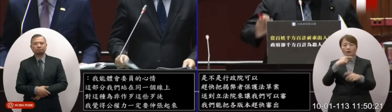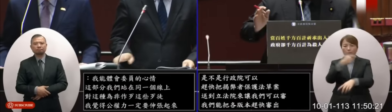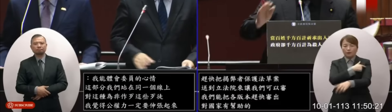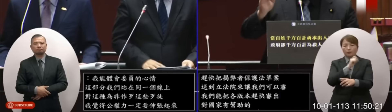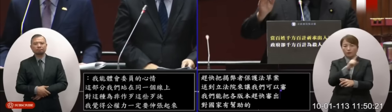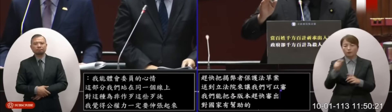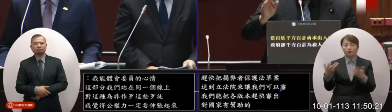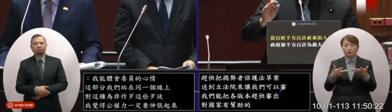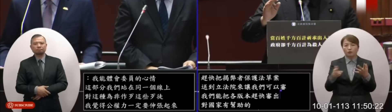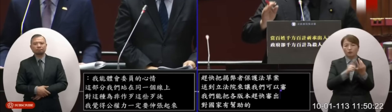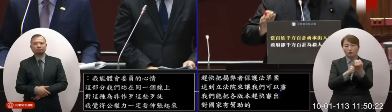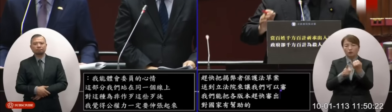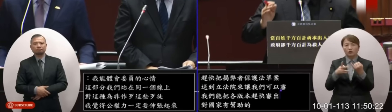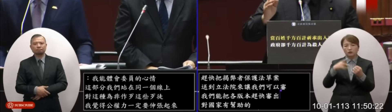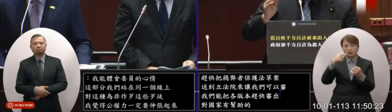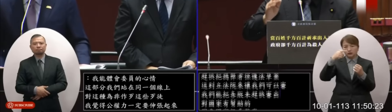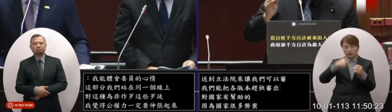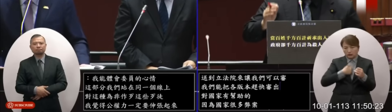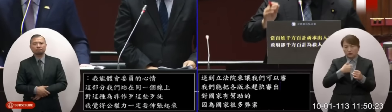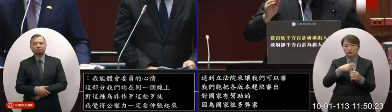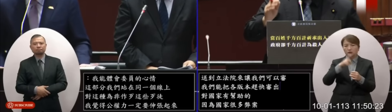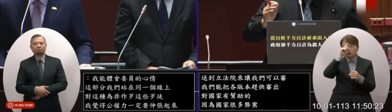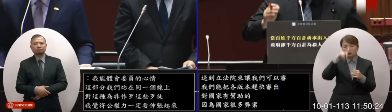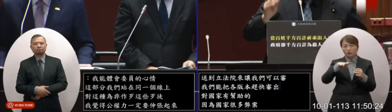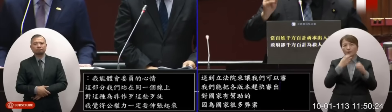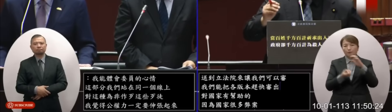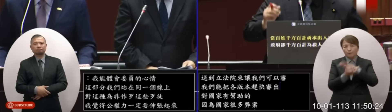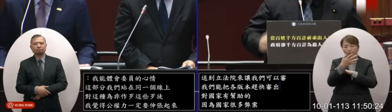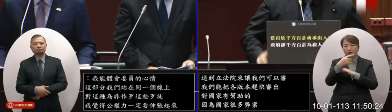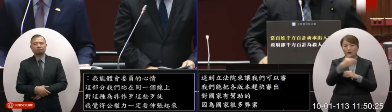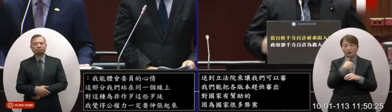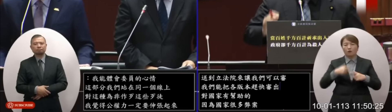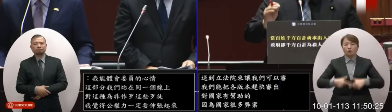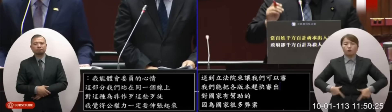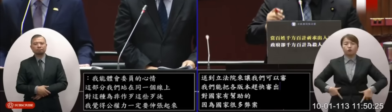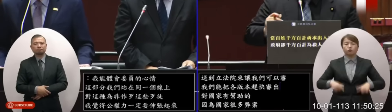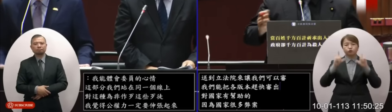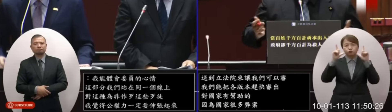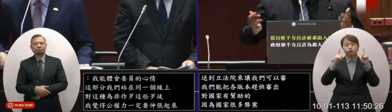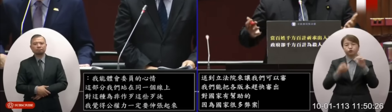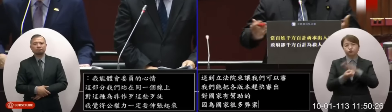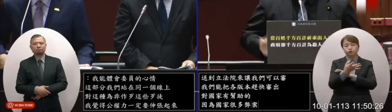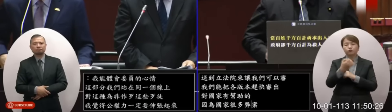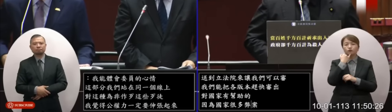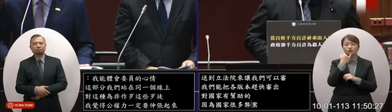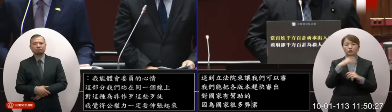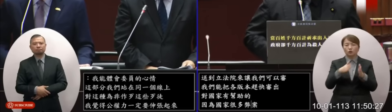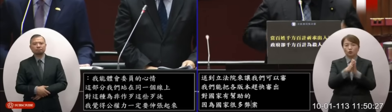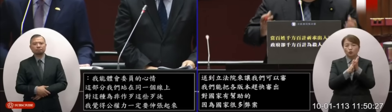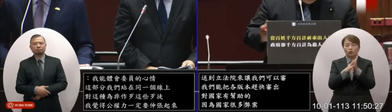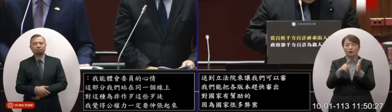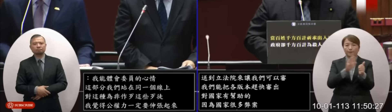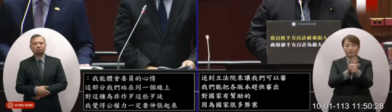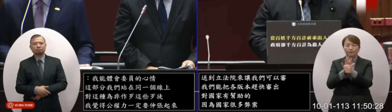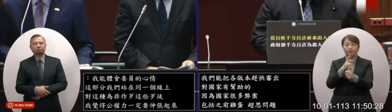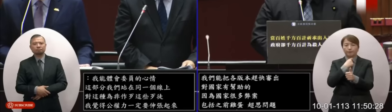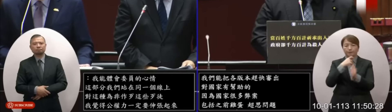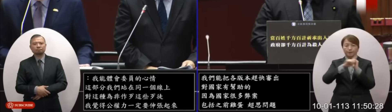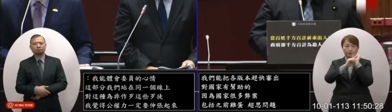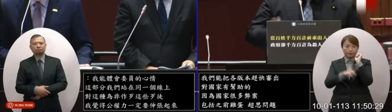我們真的深刻的希望有這些揭弊者 能夠勇於出來揭弊 但是我們真的需要他們 我們需要這個法案過關